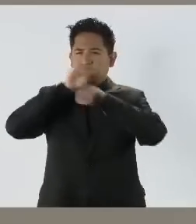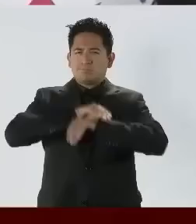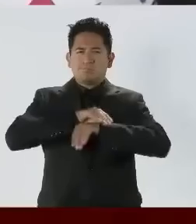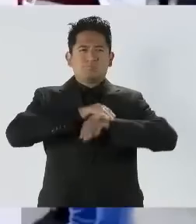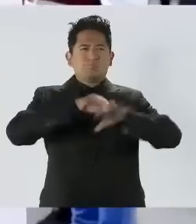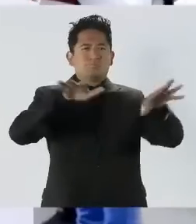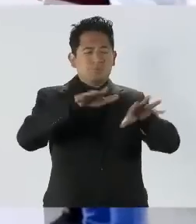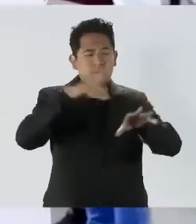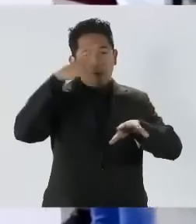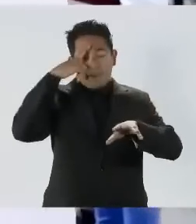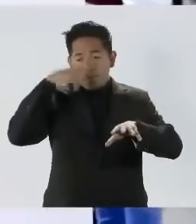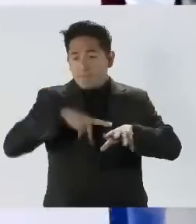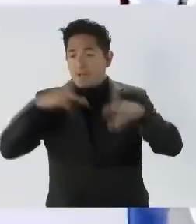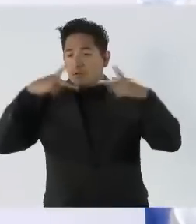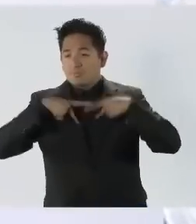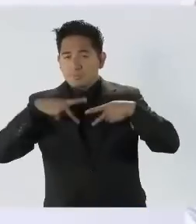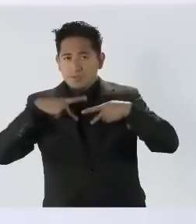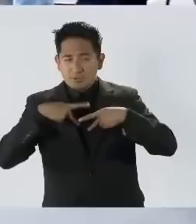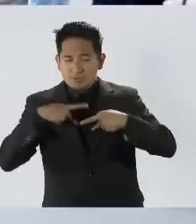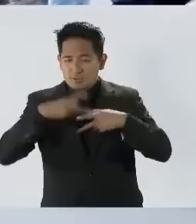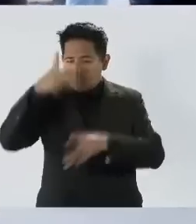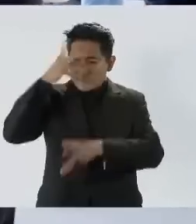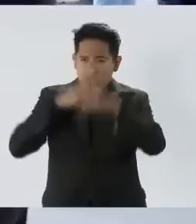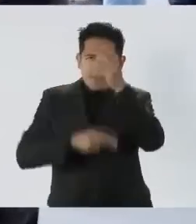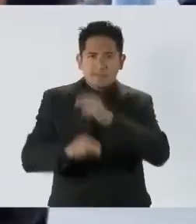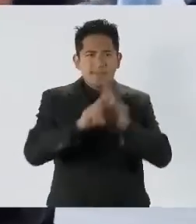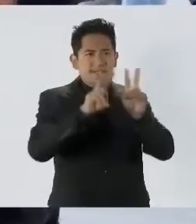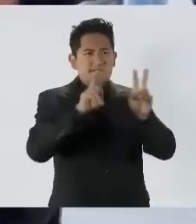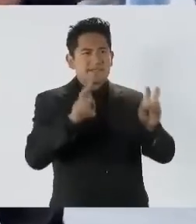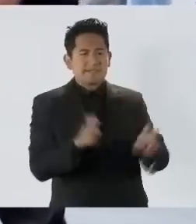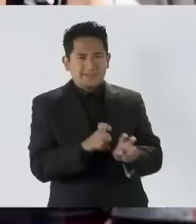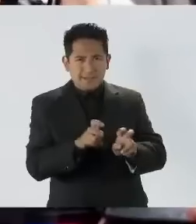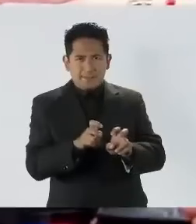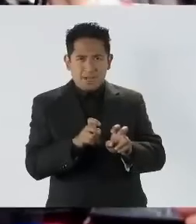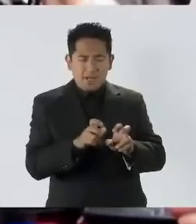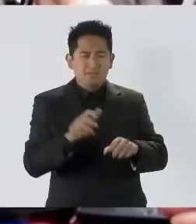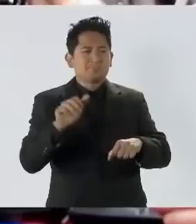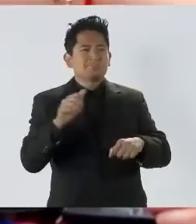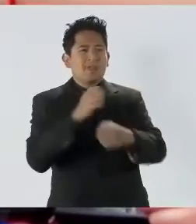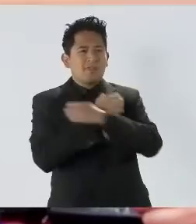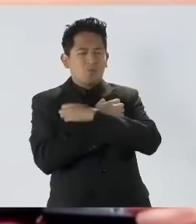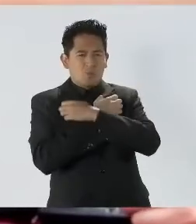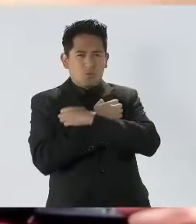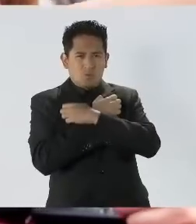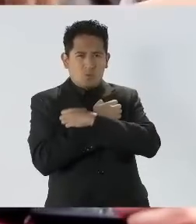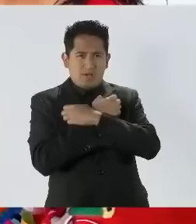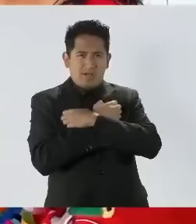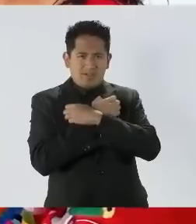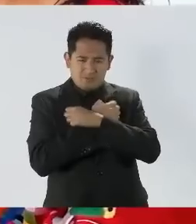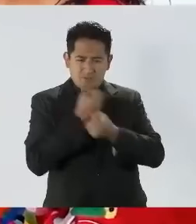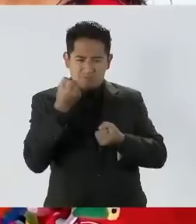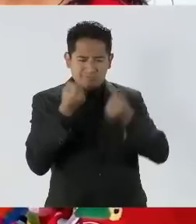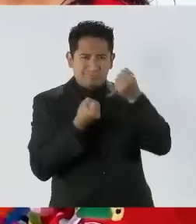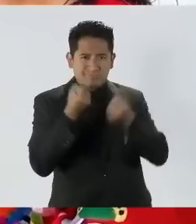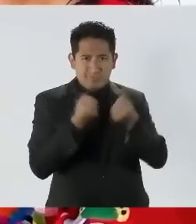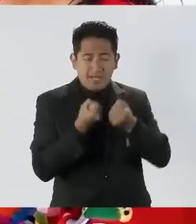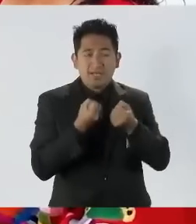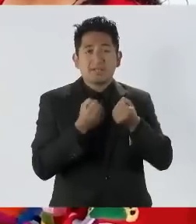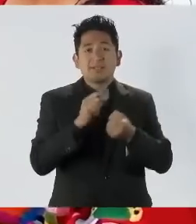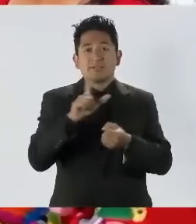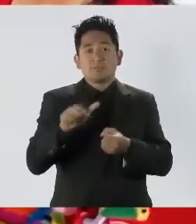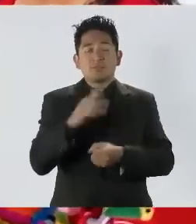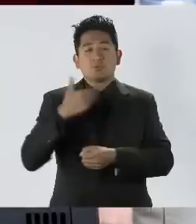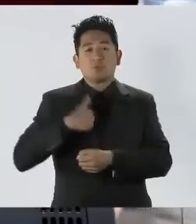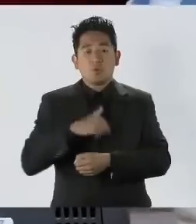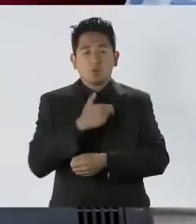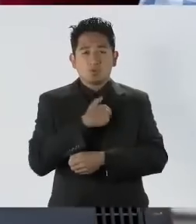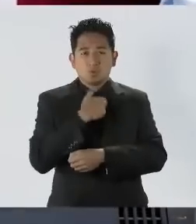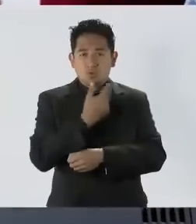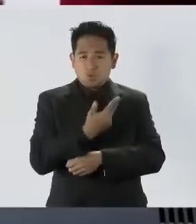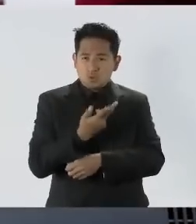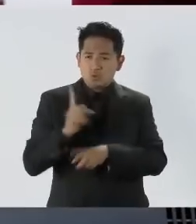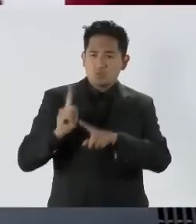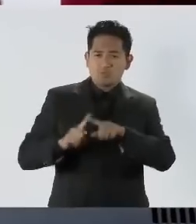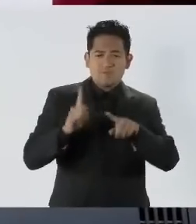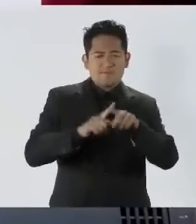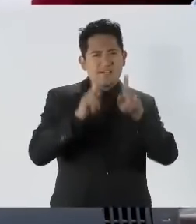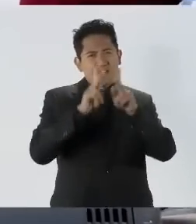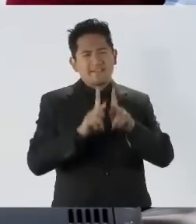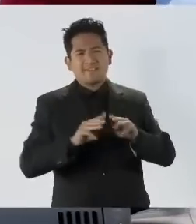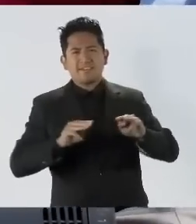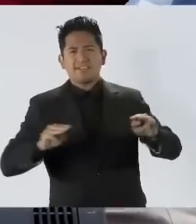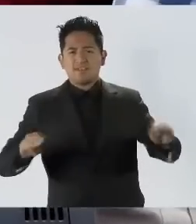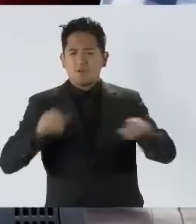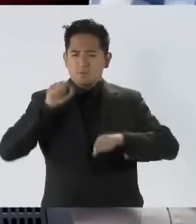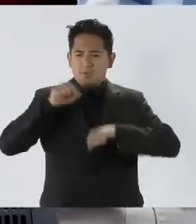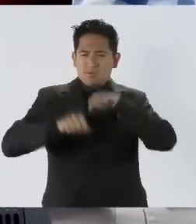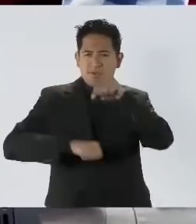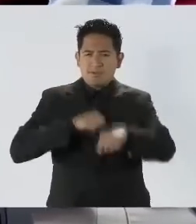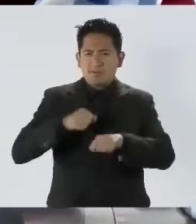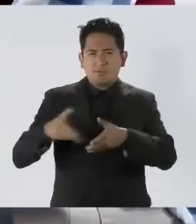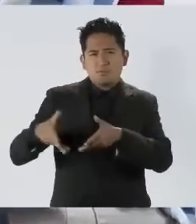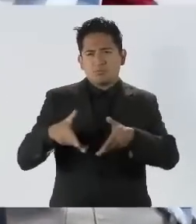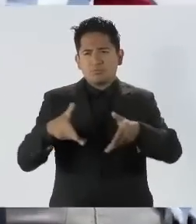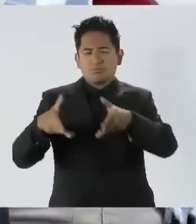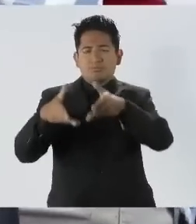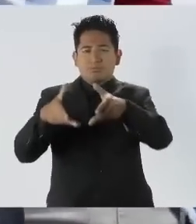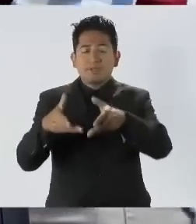educación Vial se van a construir 300 km de ciclovías y se van a intervenir los 50 cruces